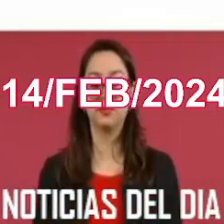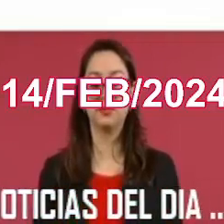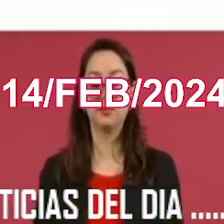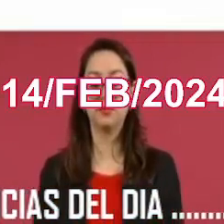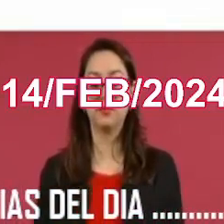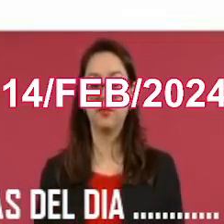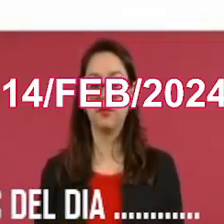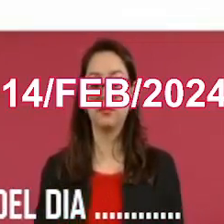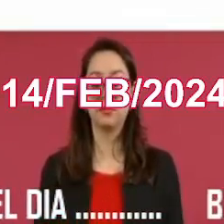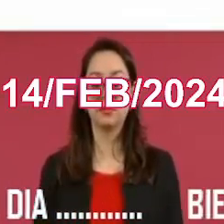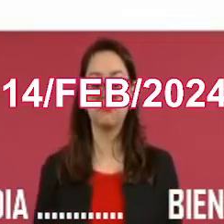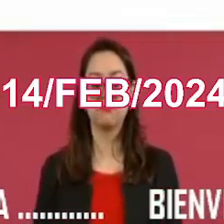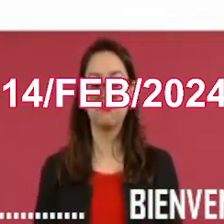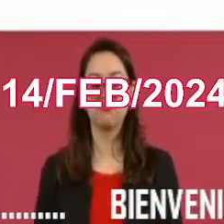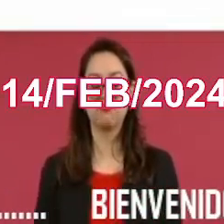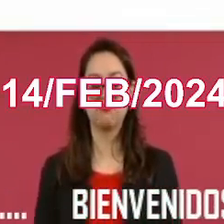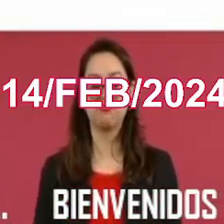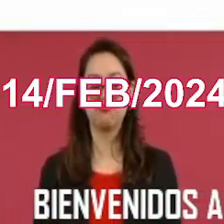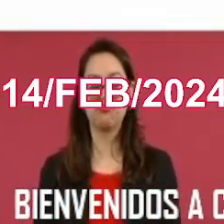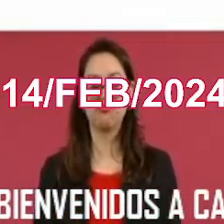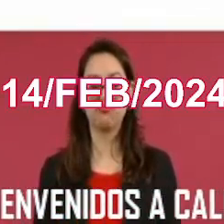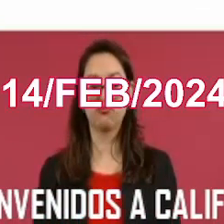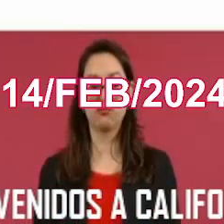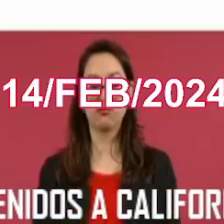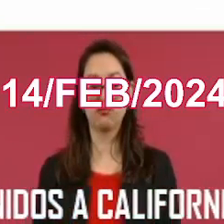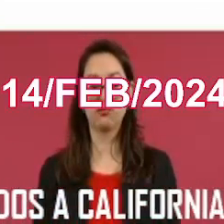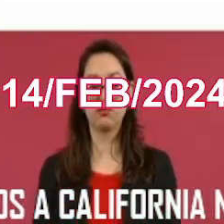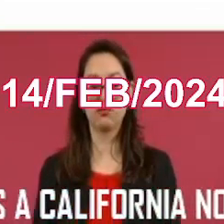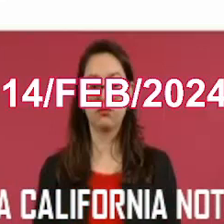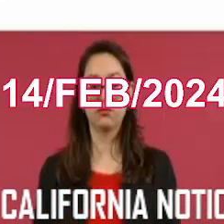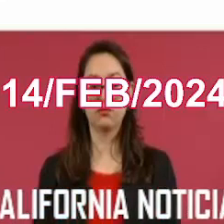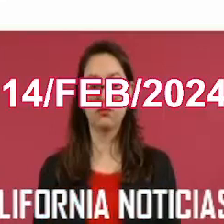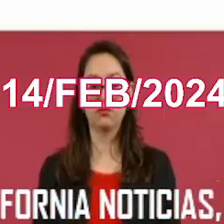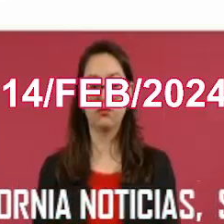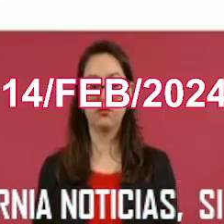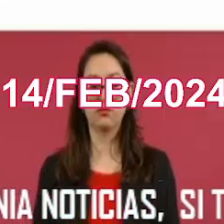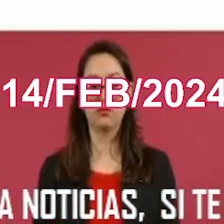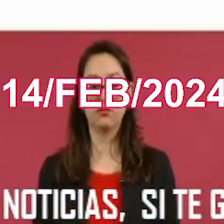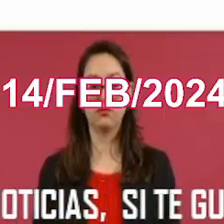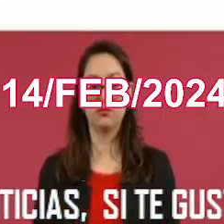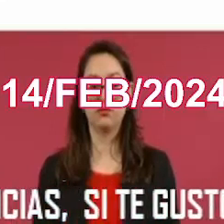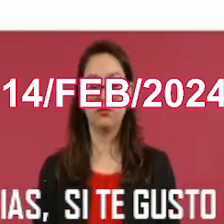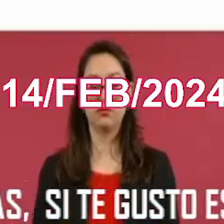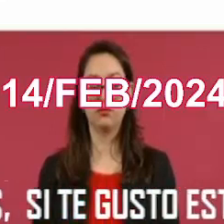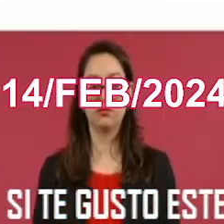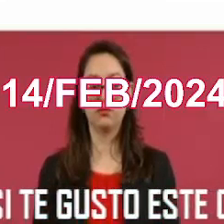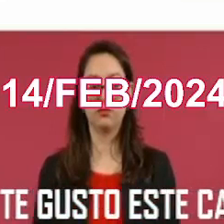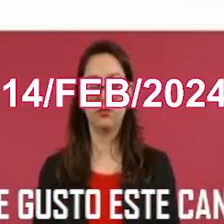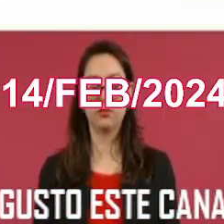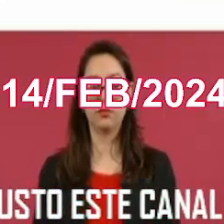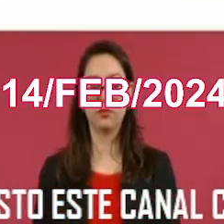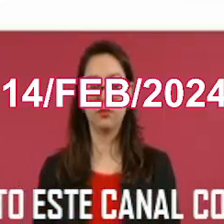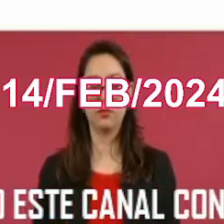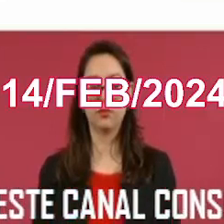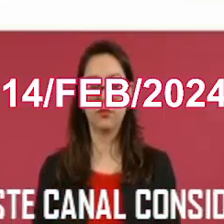Sí este en relación a la campaña de su cadena el William